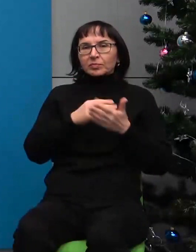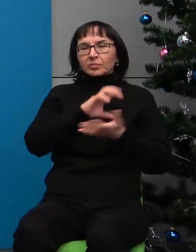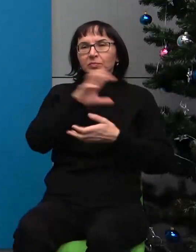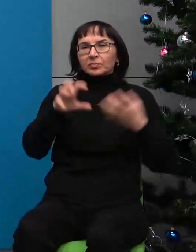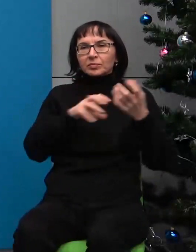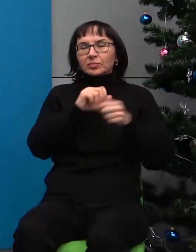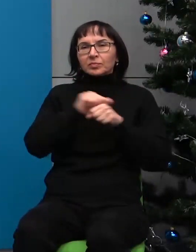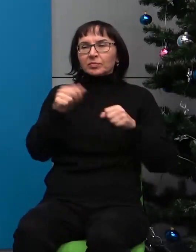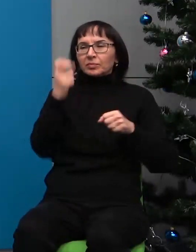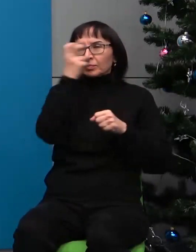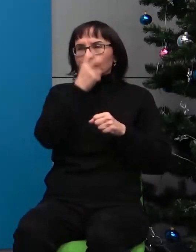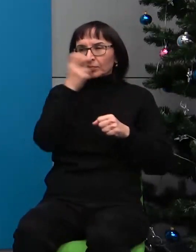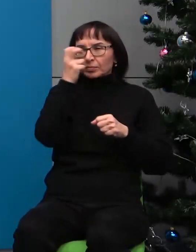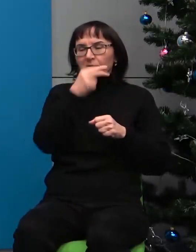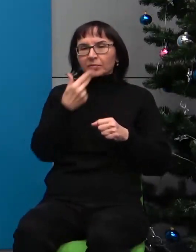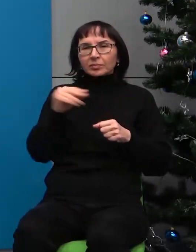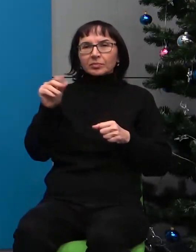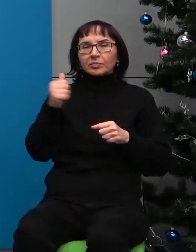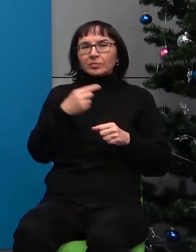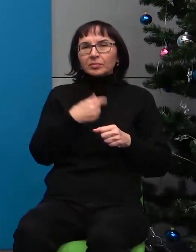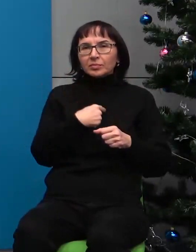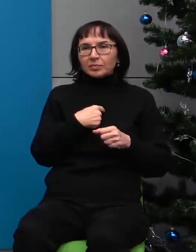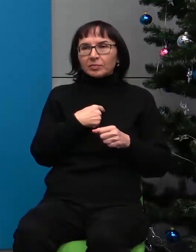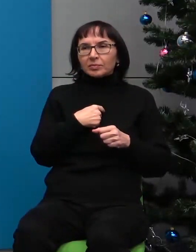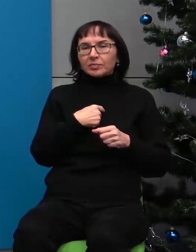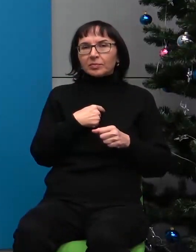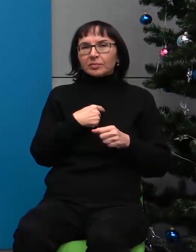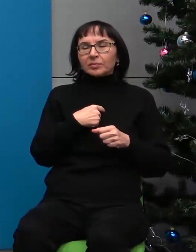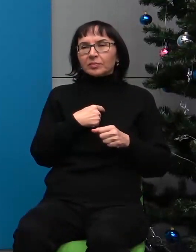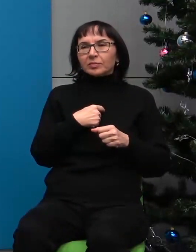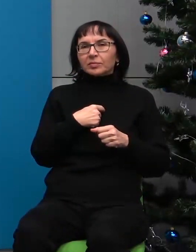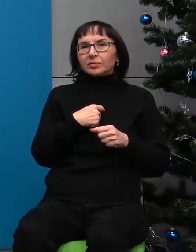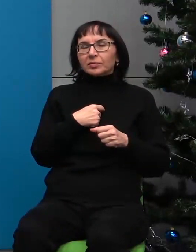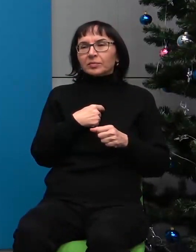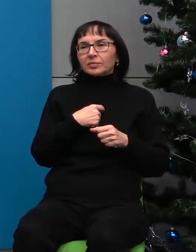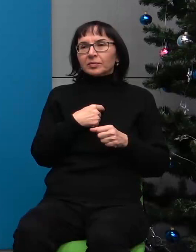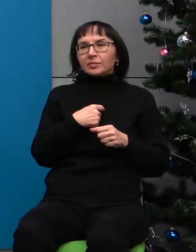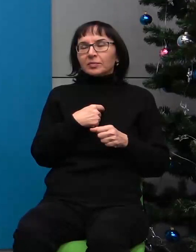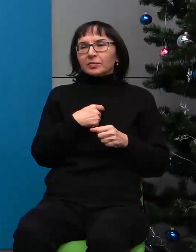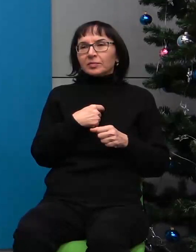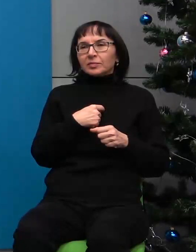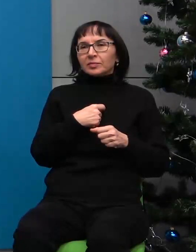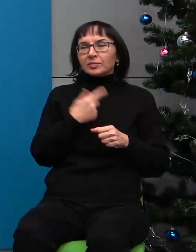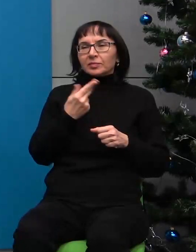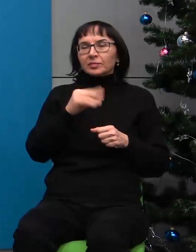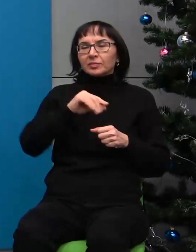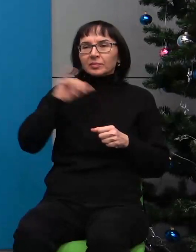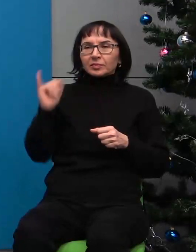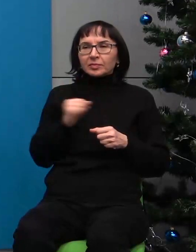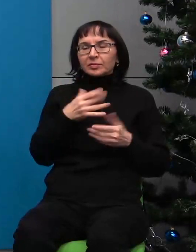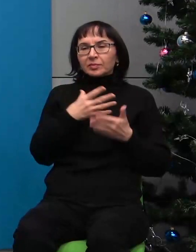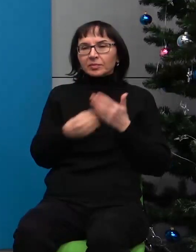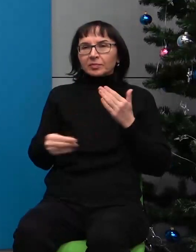To nie to, że ja, tylko jakby to tak było. I to jest niesamowite. Natomiast nie zawsze to się opłaca.